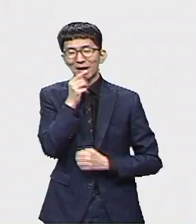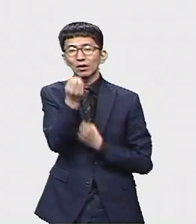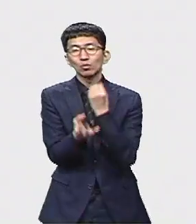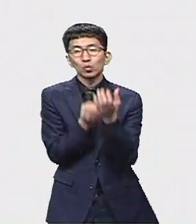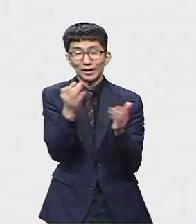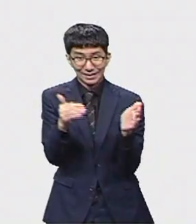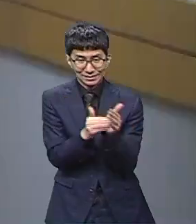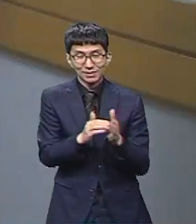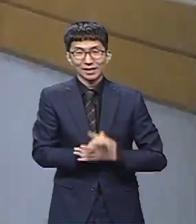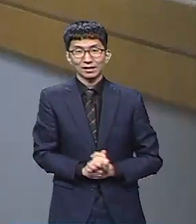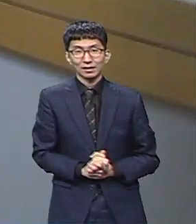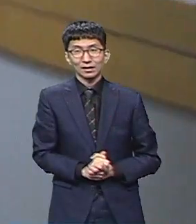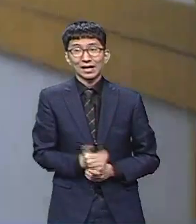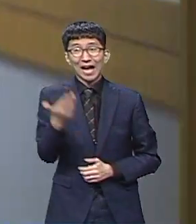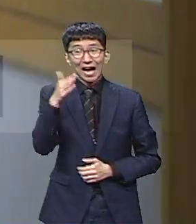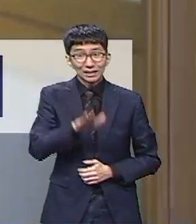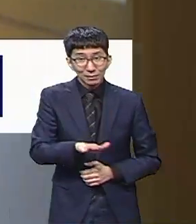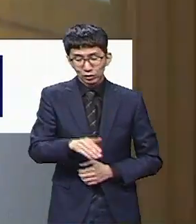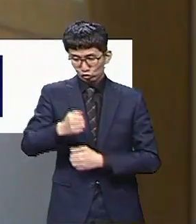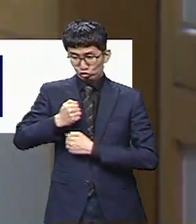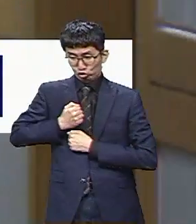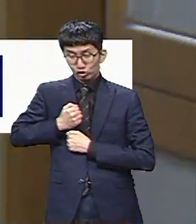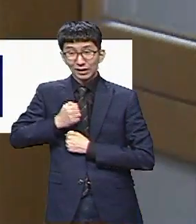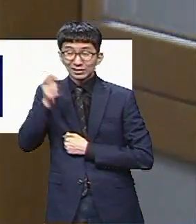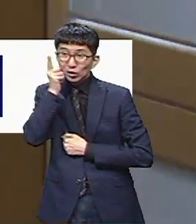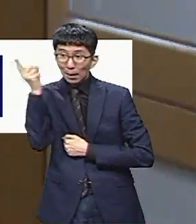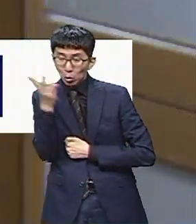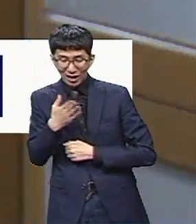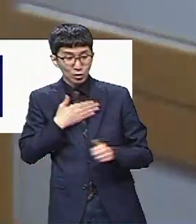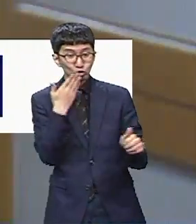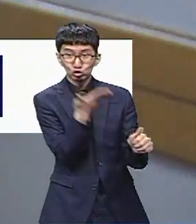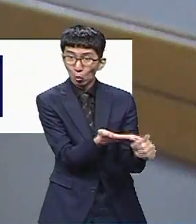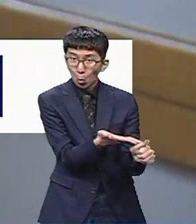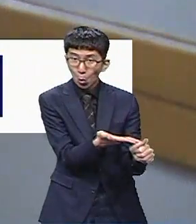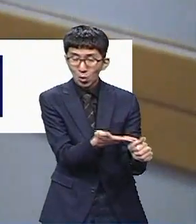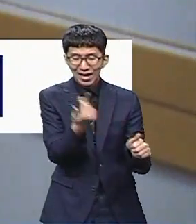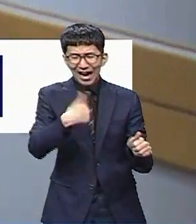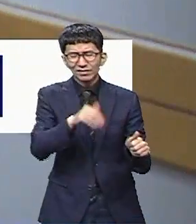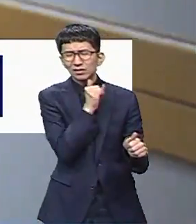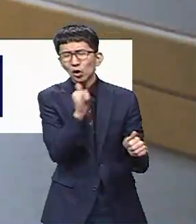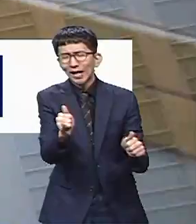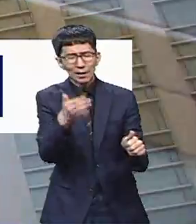하지만 지원장교 연락처를 보좌관에게 직접 보내고 아들에게 연락해달라고 한